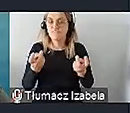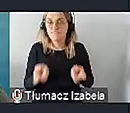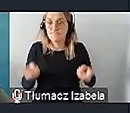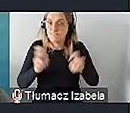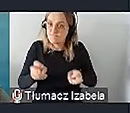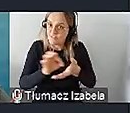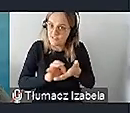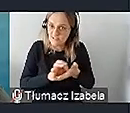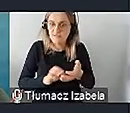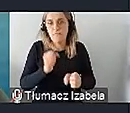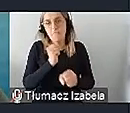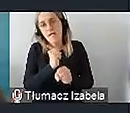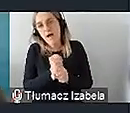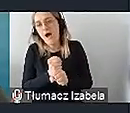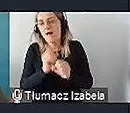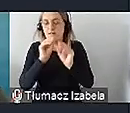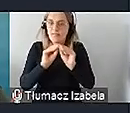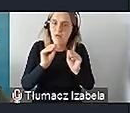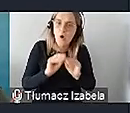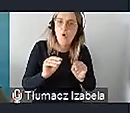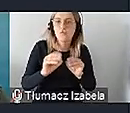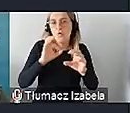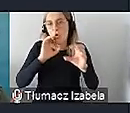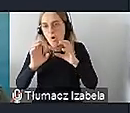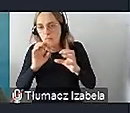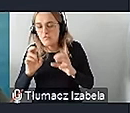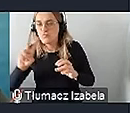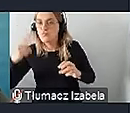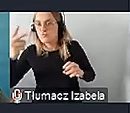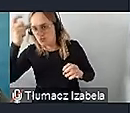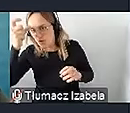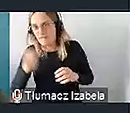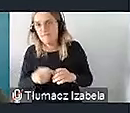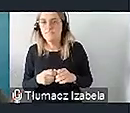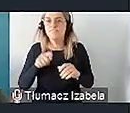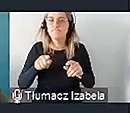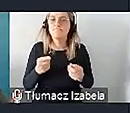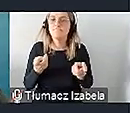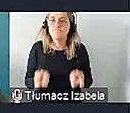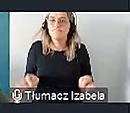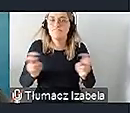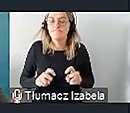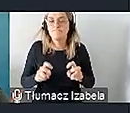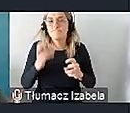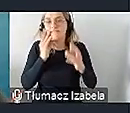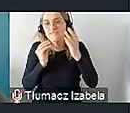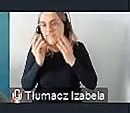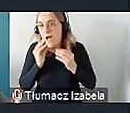do pracy, do nauki, do komunikacji z drugim człowiekiem wprowadza też element zabawy, który jest istotny.